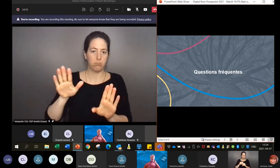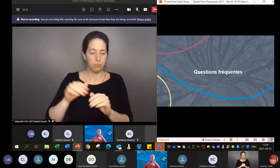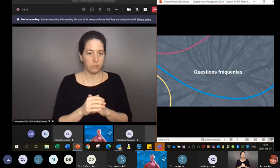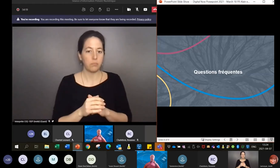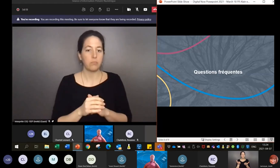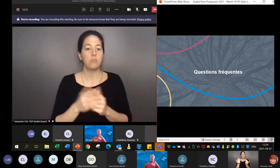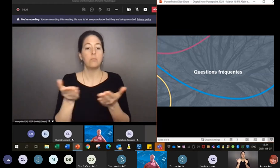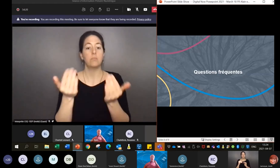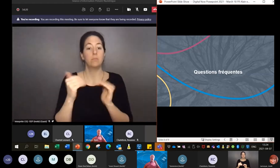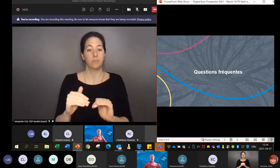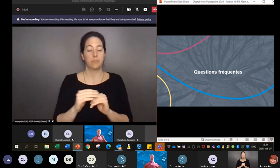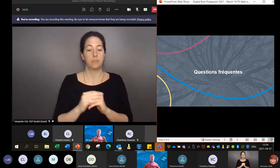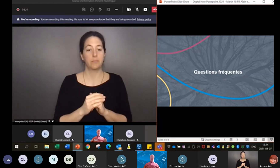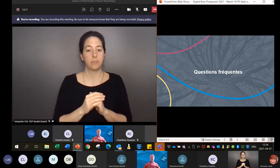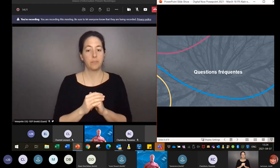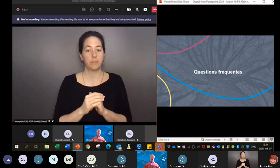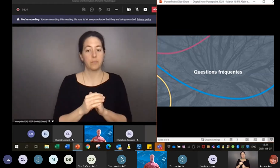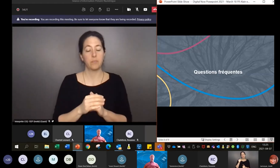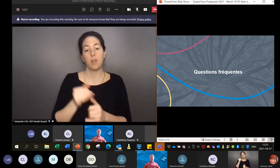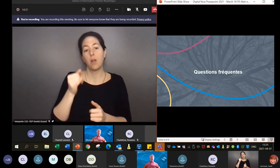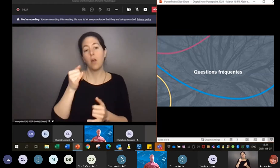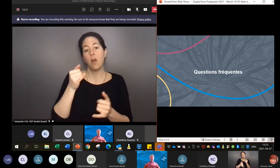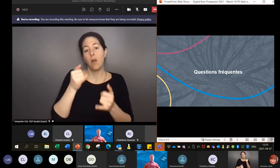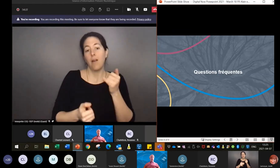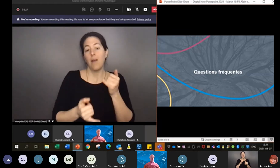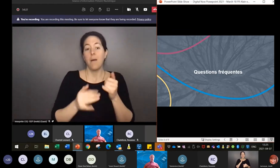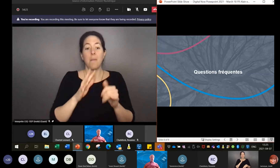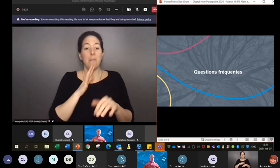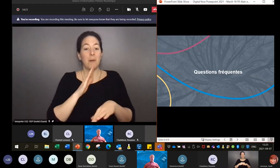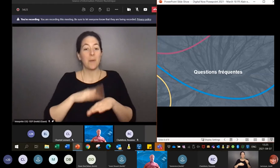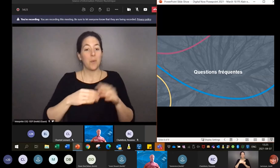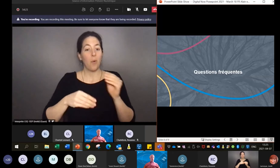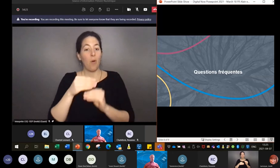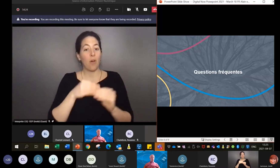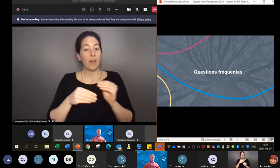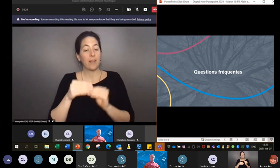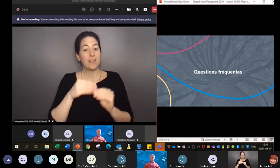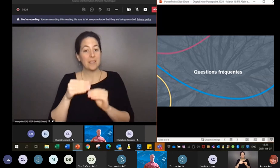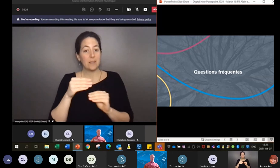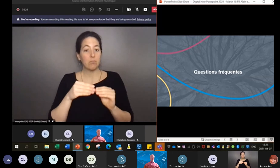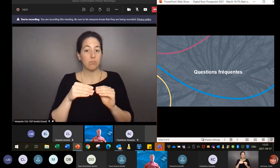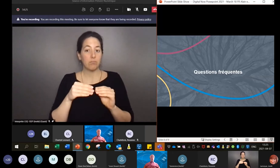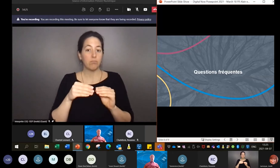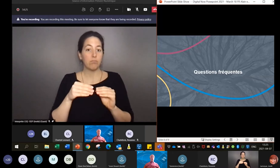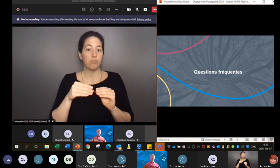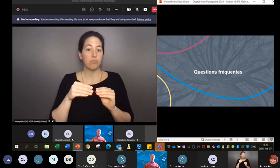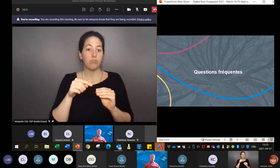voudrais parler des organismes qui sont